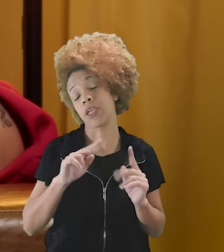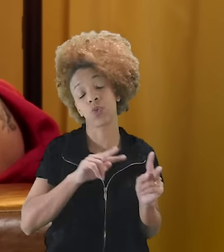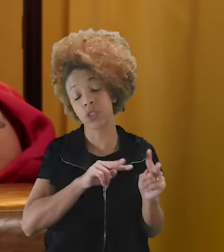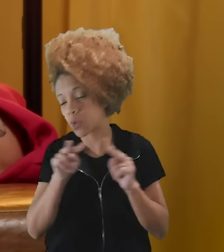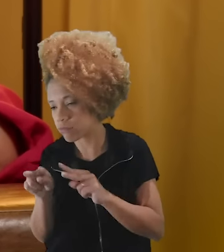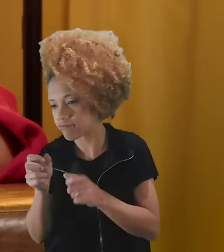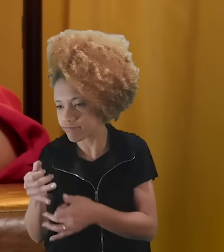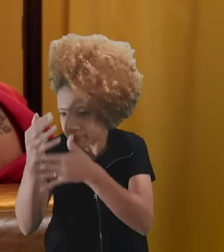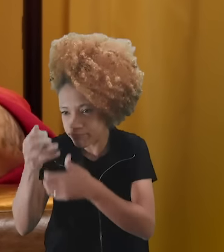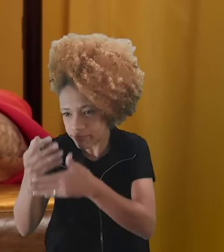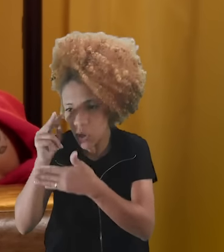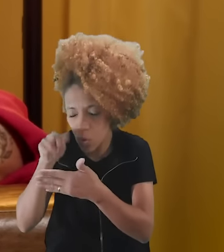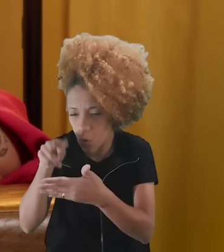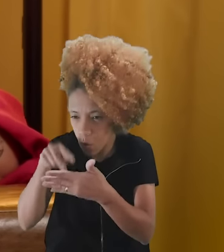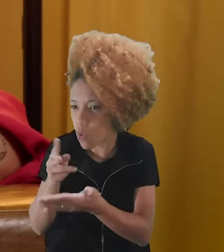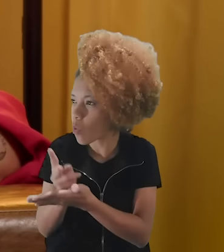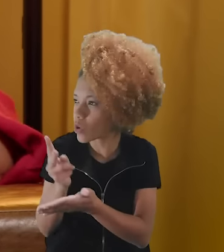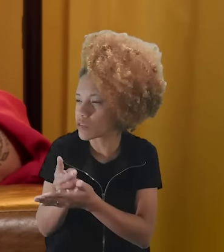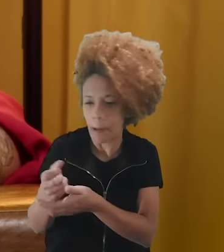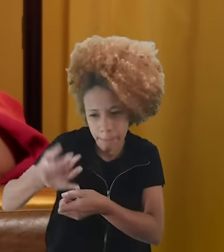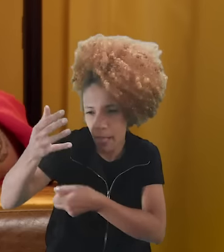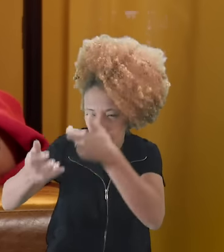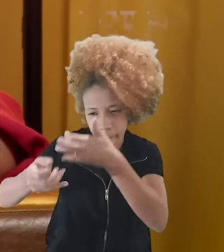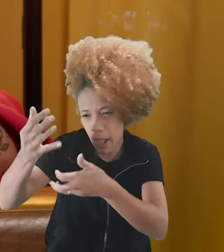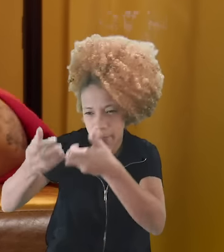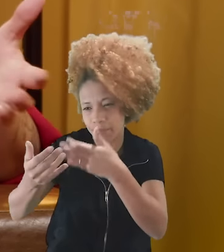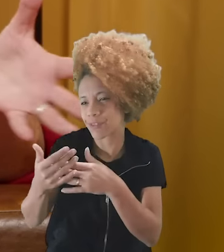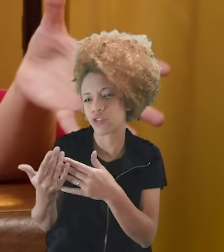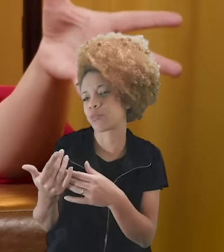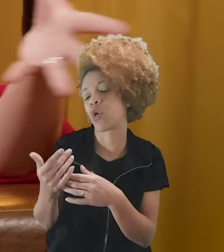eu voltei a olhar chat continuei vendo aquilo né aquilo pá p p pá Óbvio que não tava tão mais